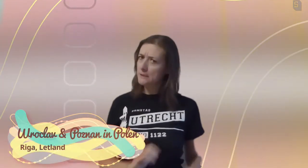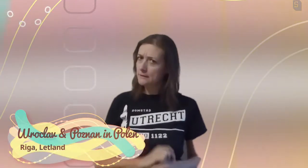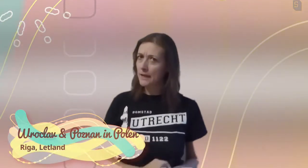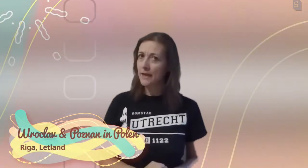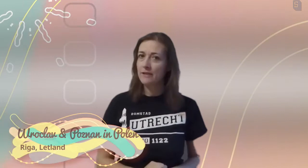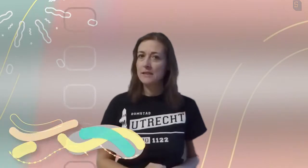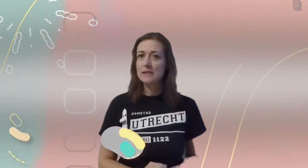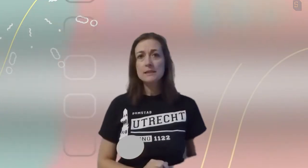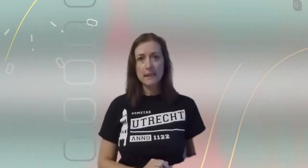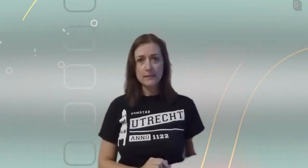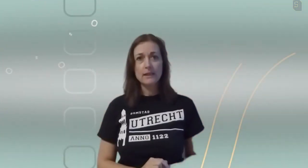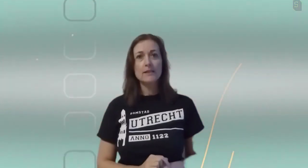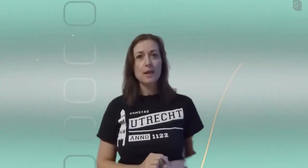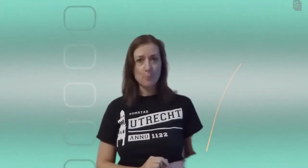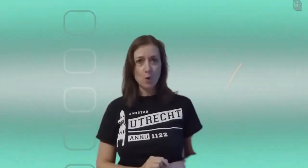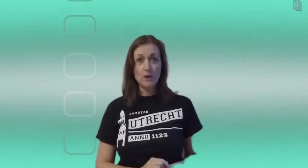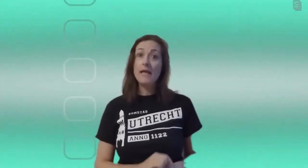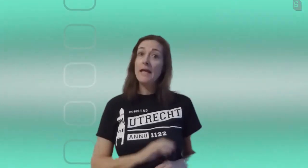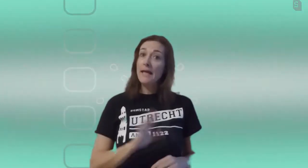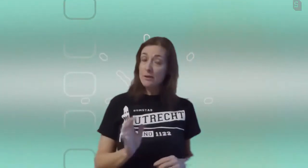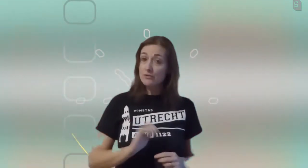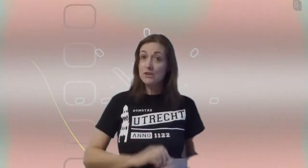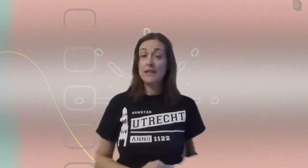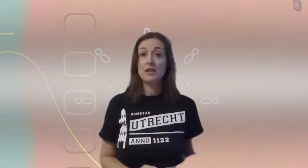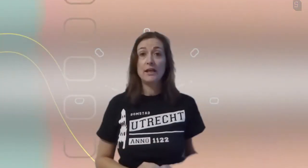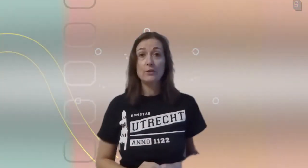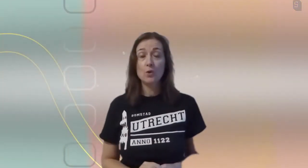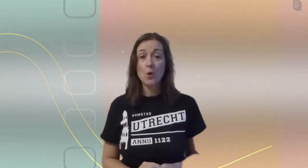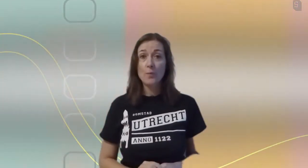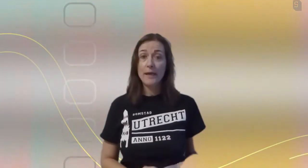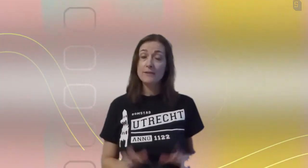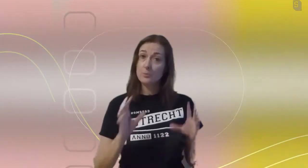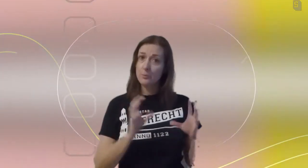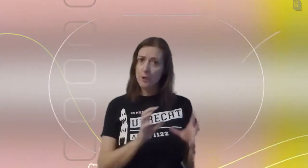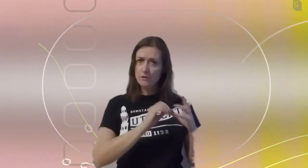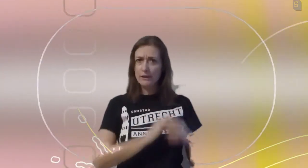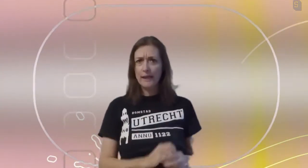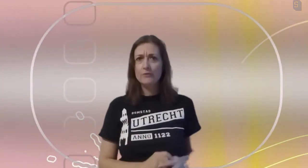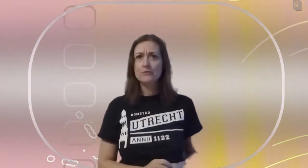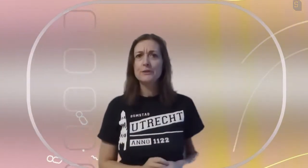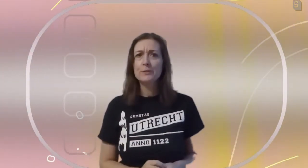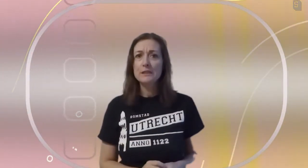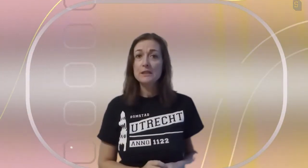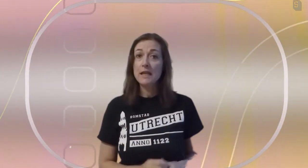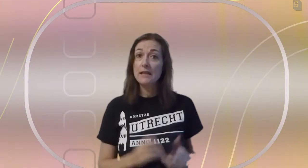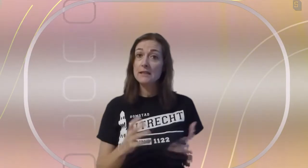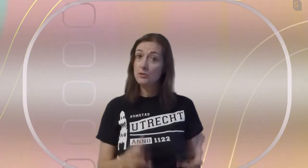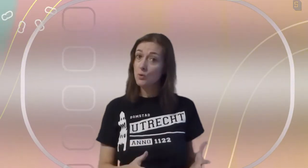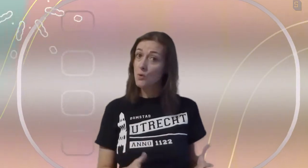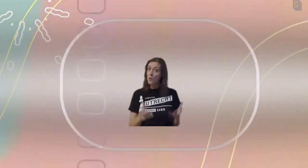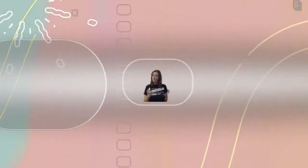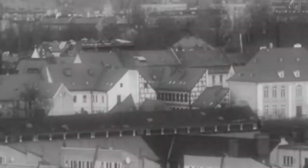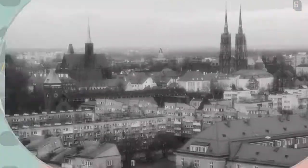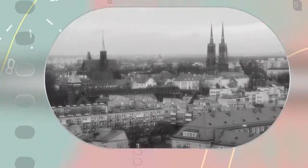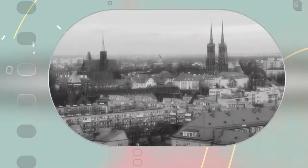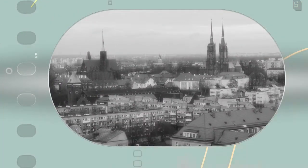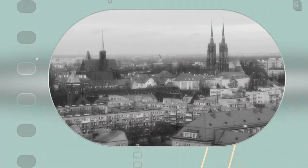niet iedereen geweest is denk dan eens aan Polen heel veel steden kan je goedkoop een super prachtig gerenoveerde binnensteden het is goedkoper is lekker eten